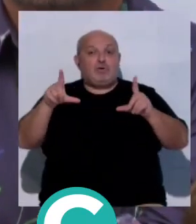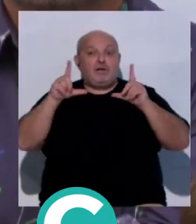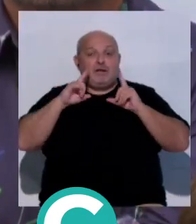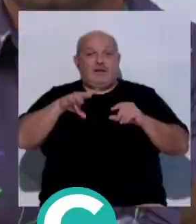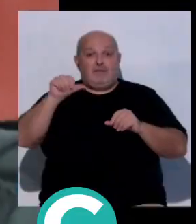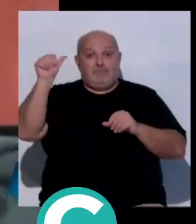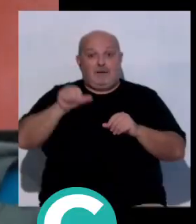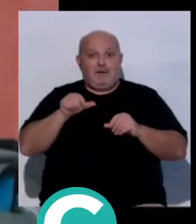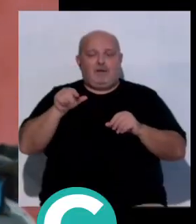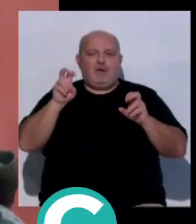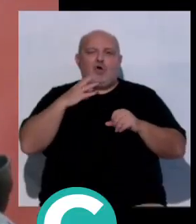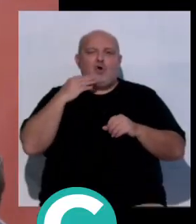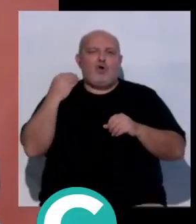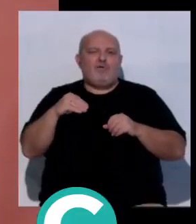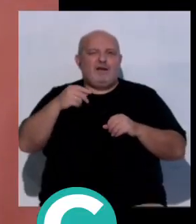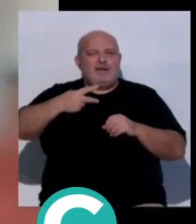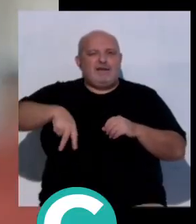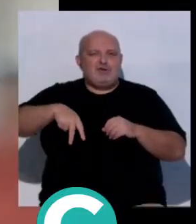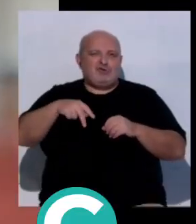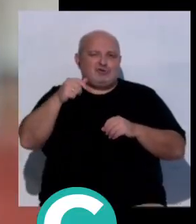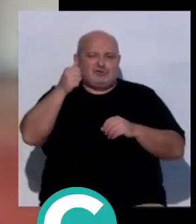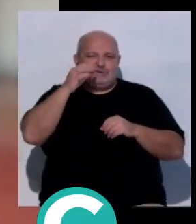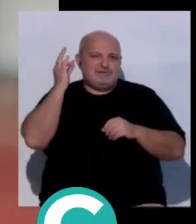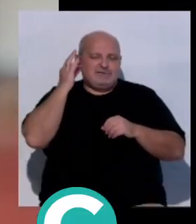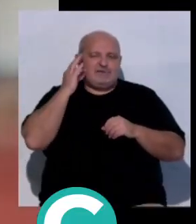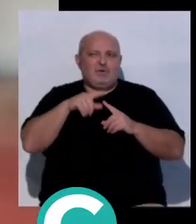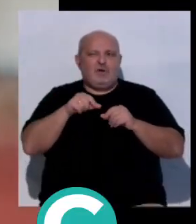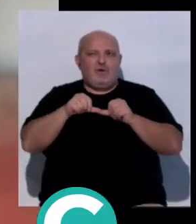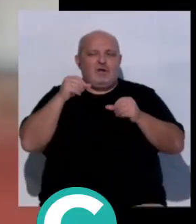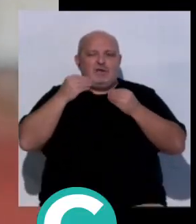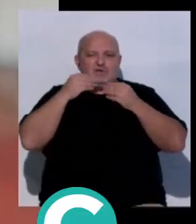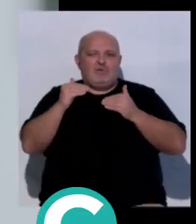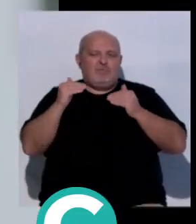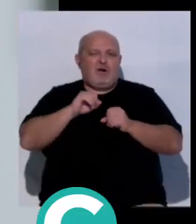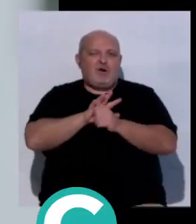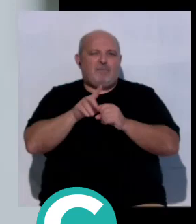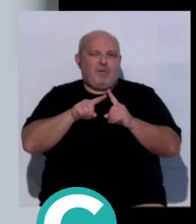la película son los jóvenes y niños que asegura fueron estigmatizados durante la pandemia esta